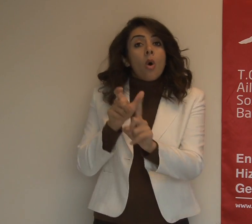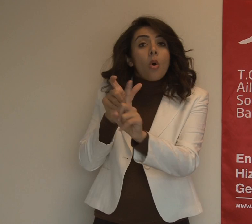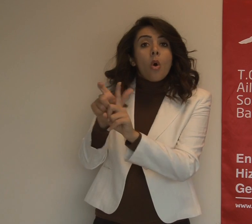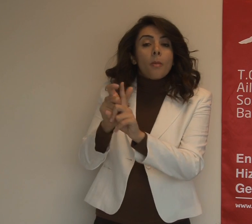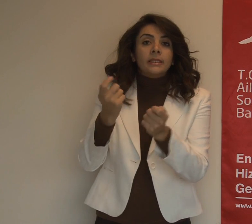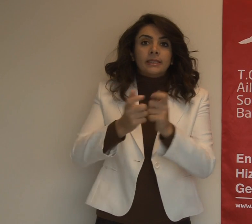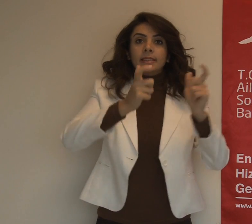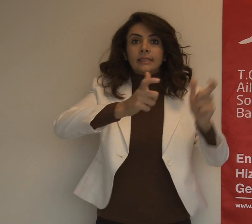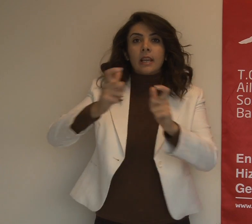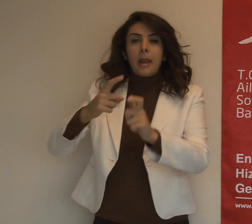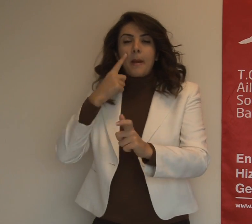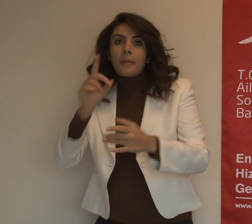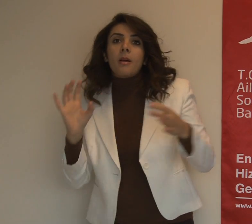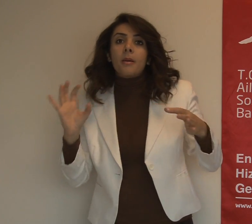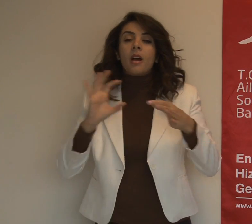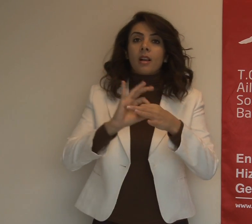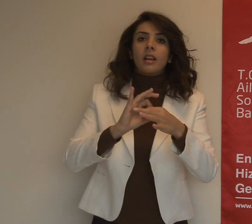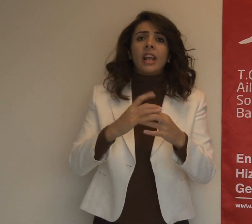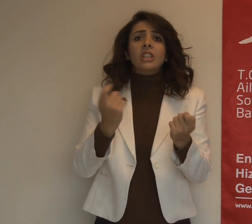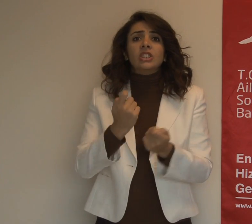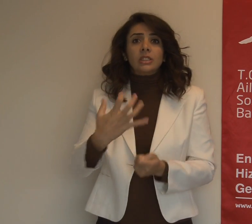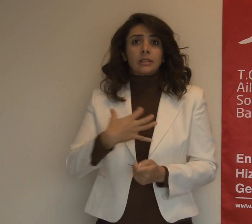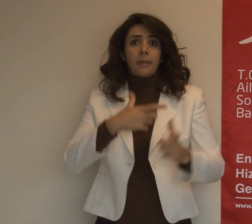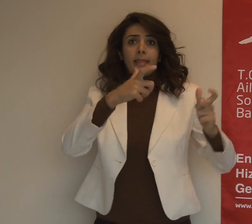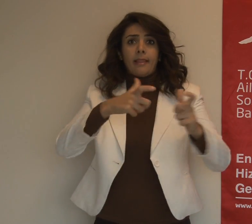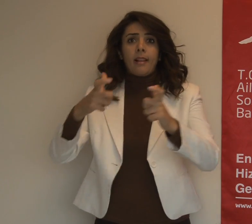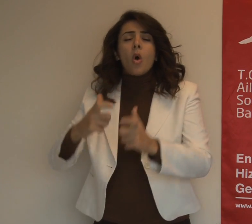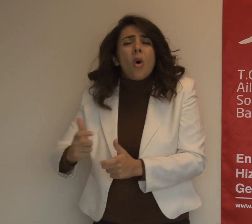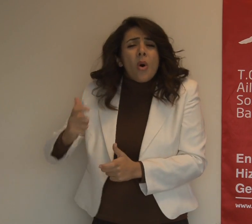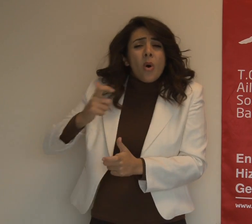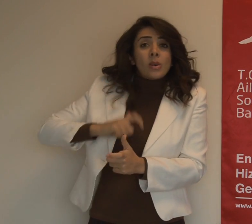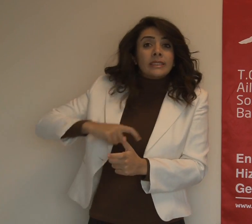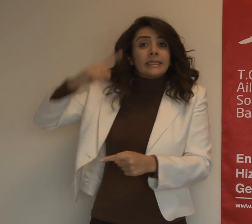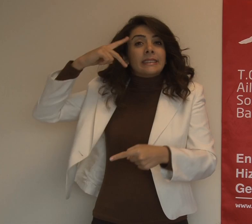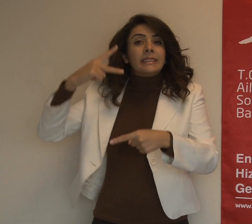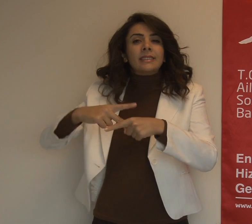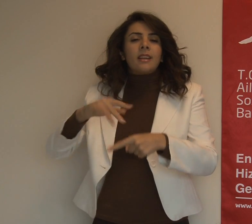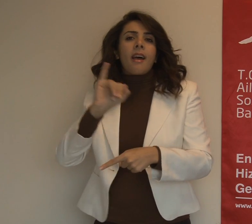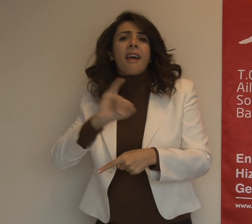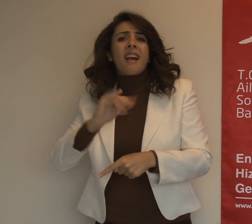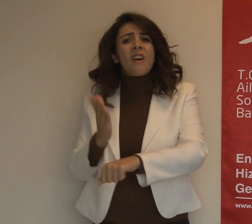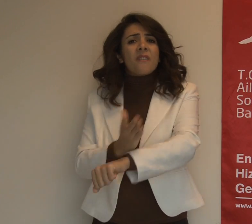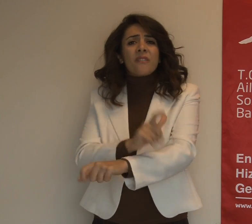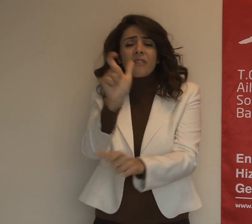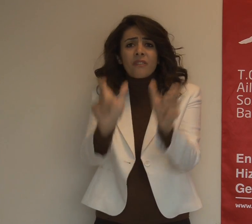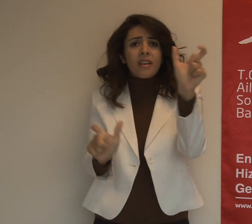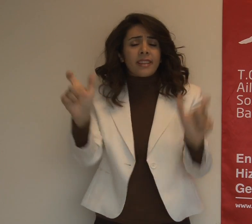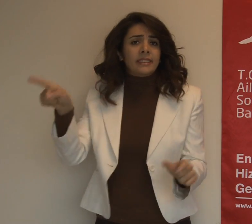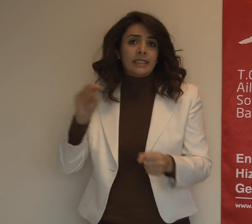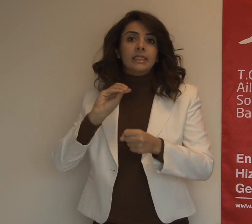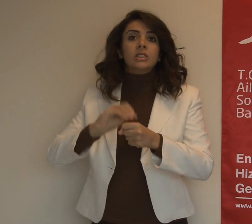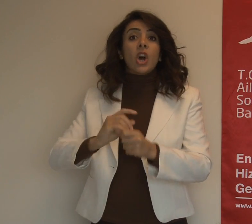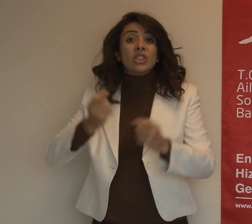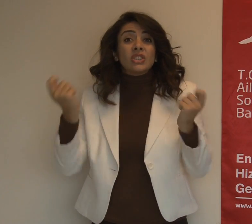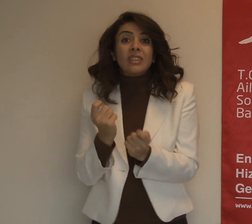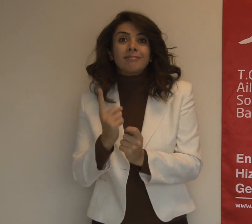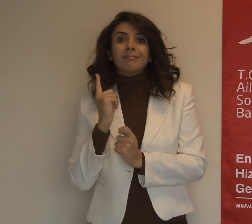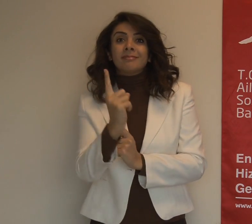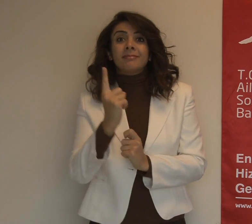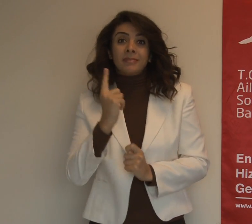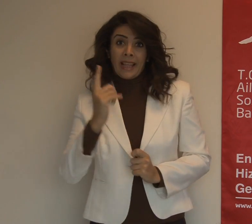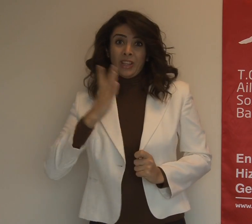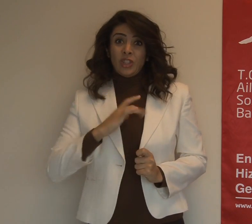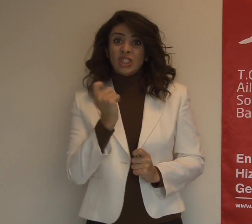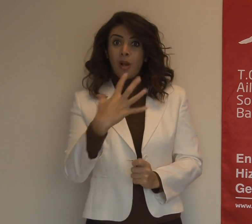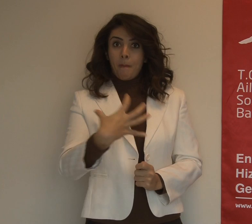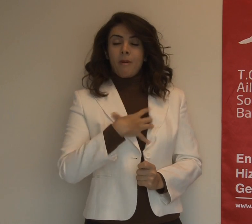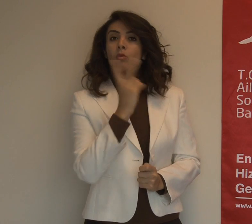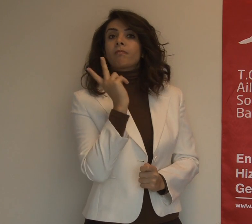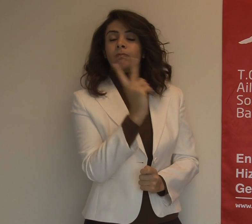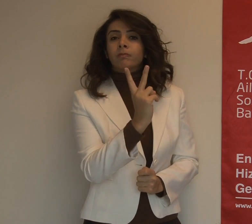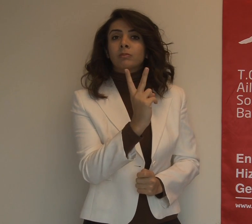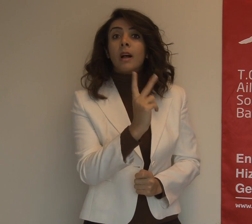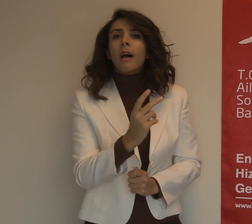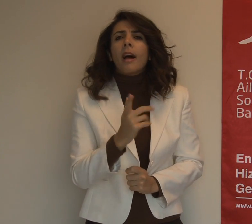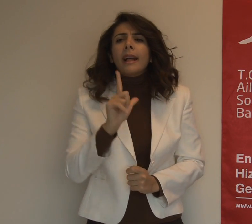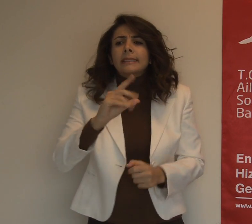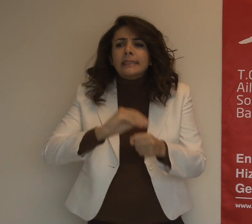"Korumalı işyerleriyle alakalı. İşyerlerinde özellikle zihinsel engelli vatandaşlarımızı çalıştırmak isteyen işverenlere,